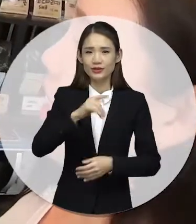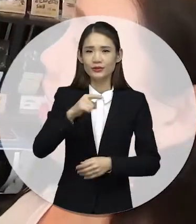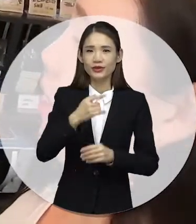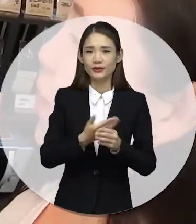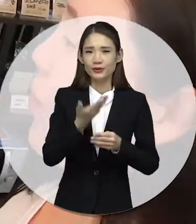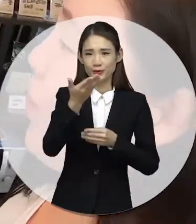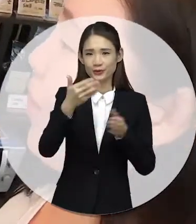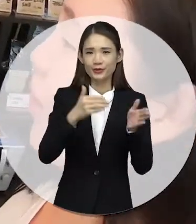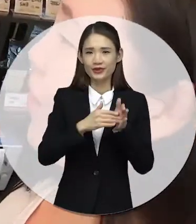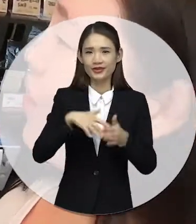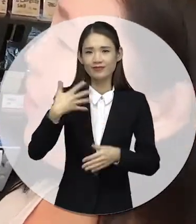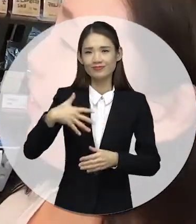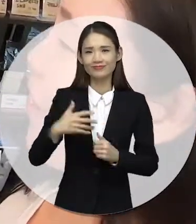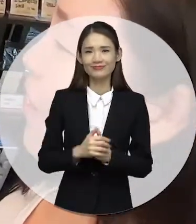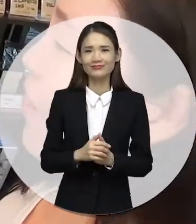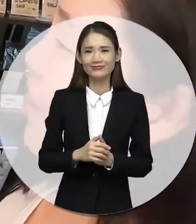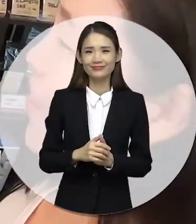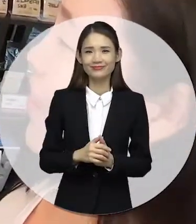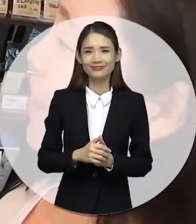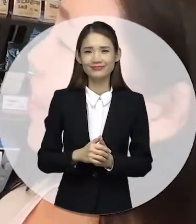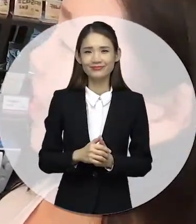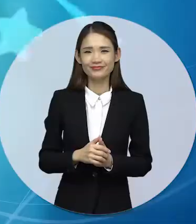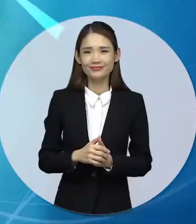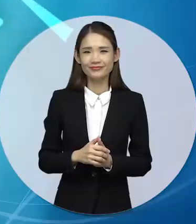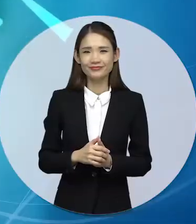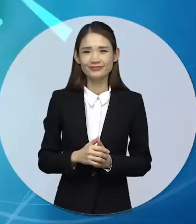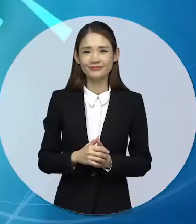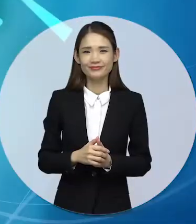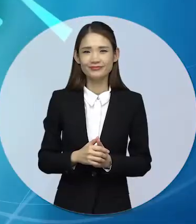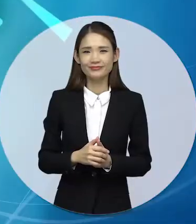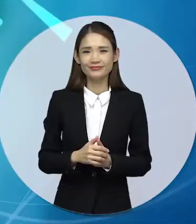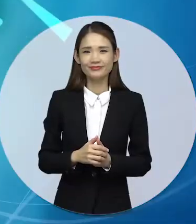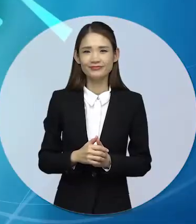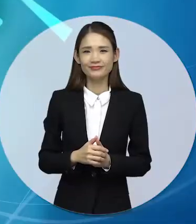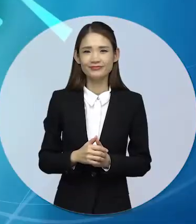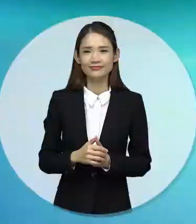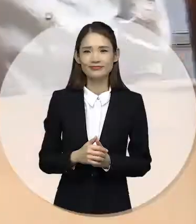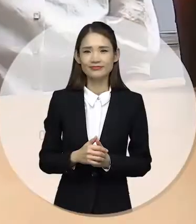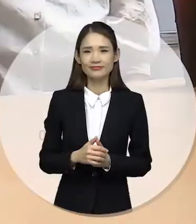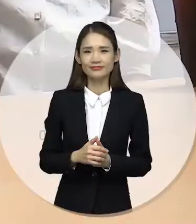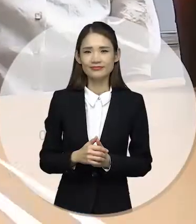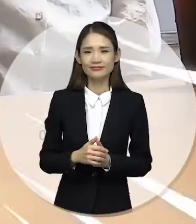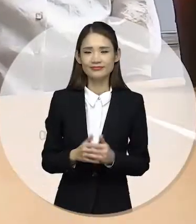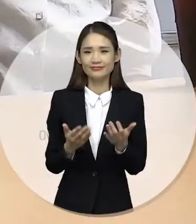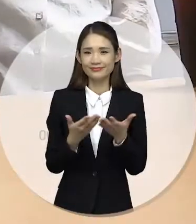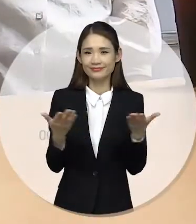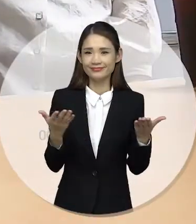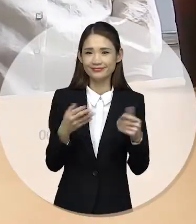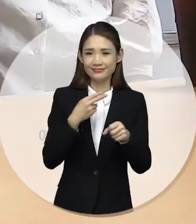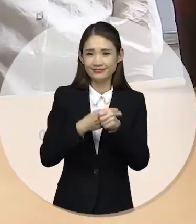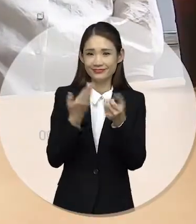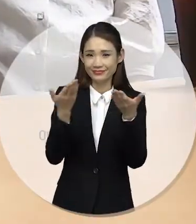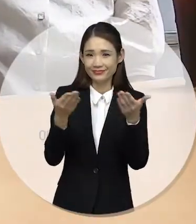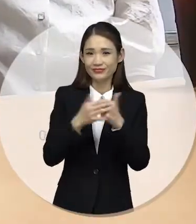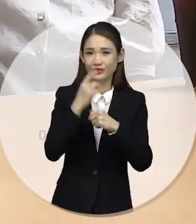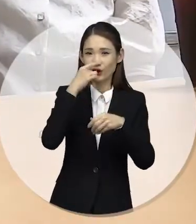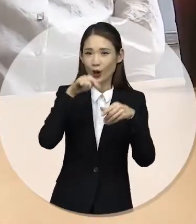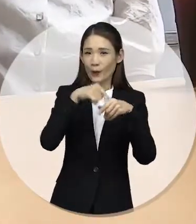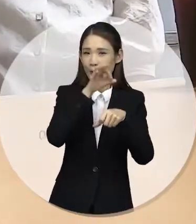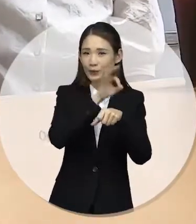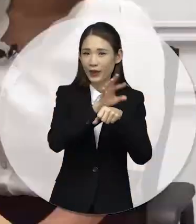김소희 : 오~ 짠! 쌤, 저희가 커피 사 왔어요.